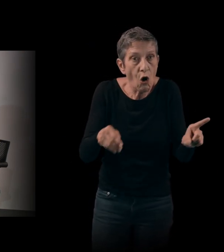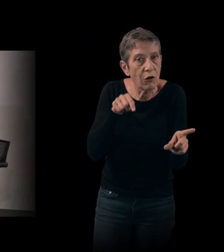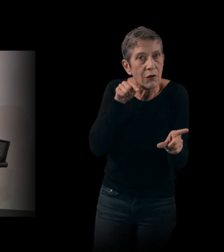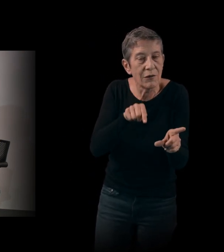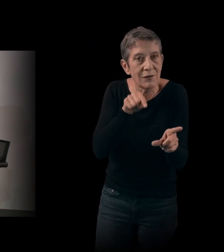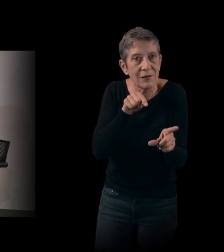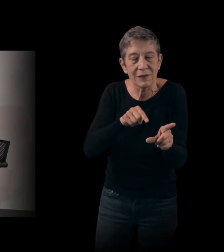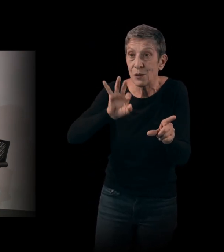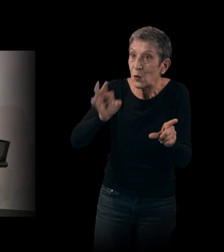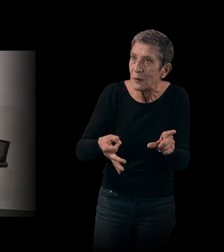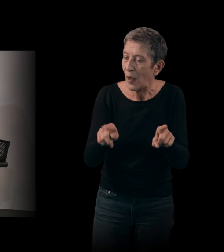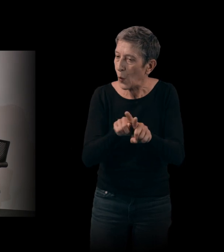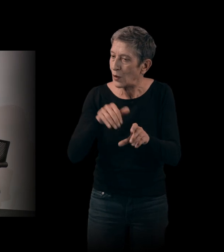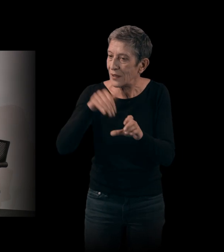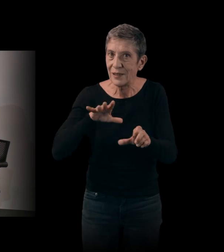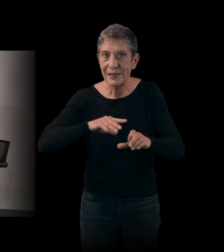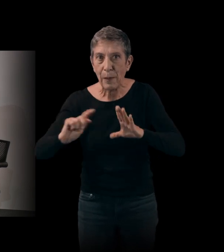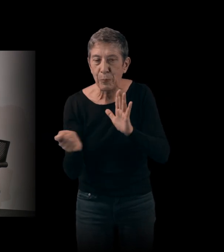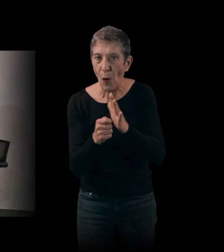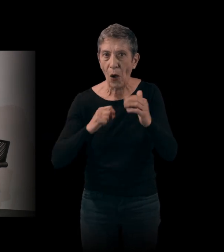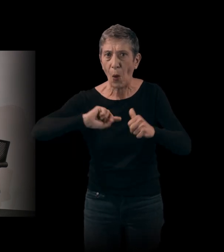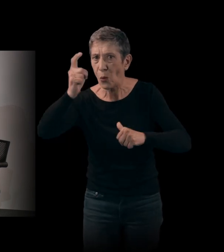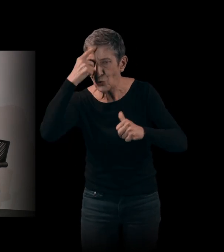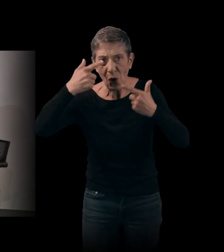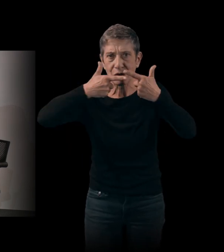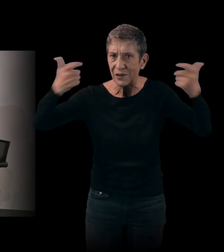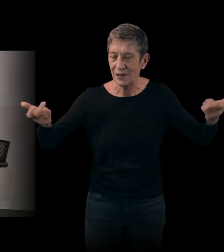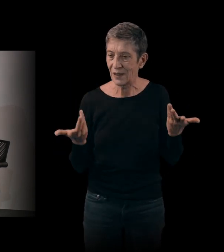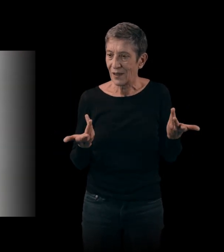c'est les époques, les flux de conscience, pour citer presque Virginia Woolf.